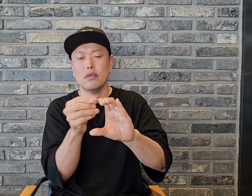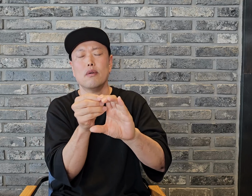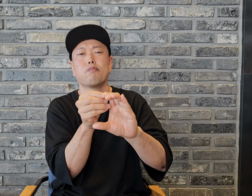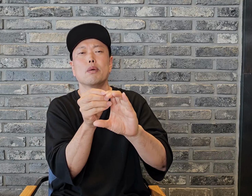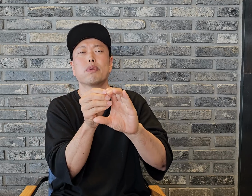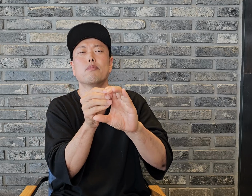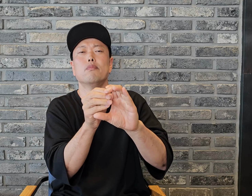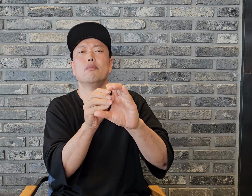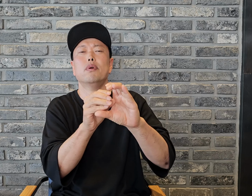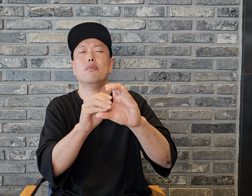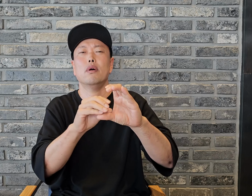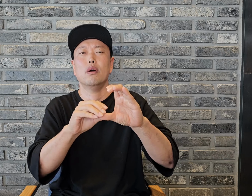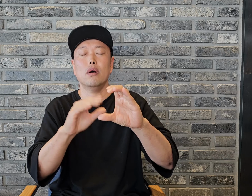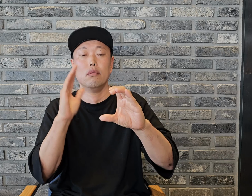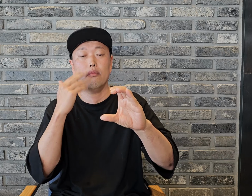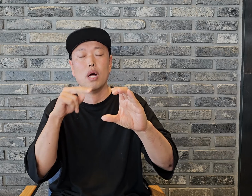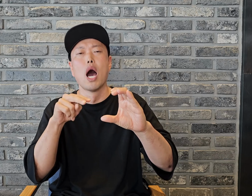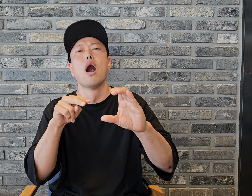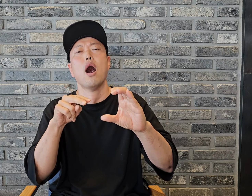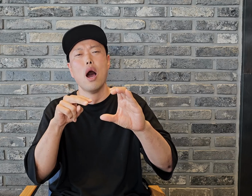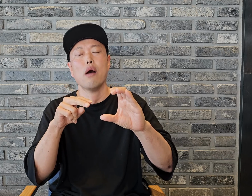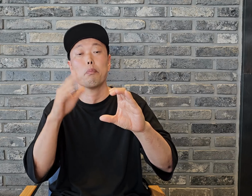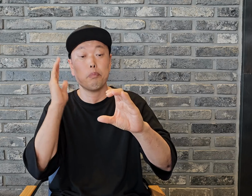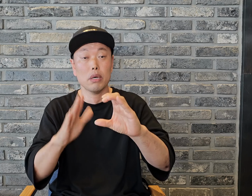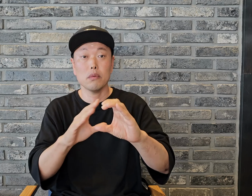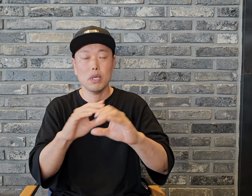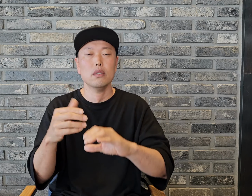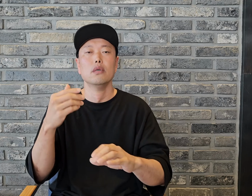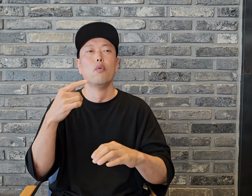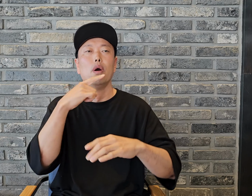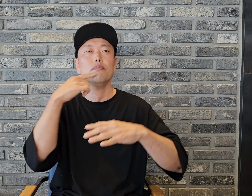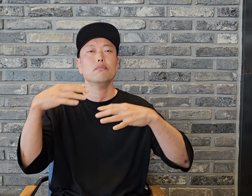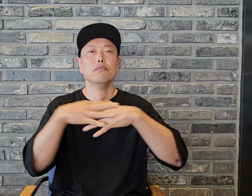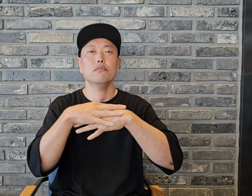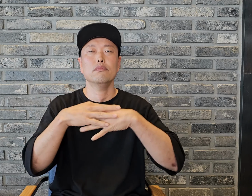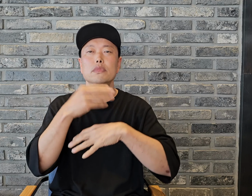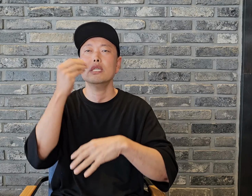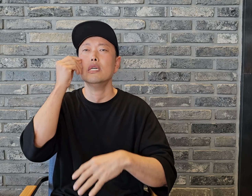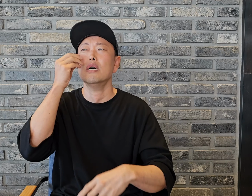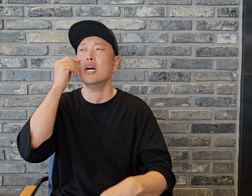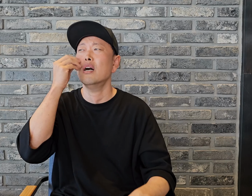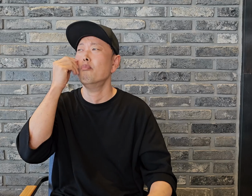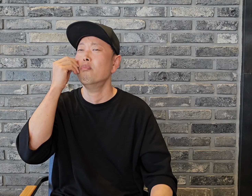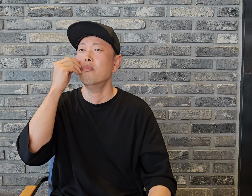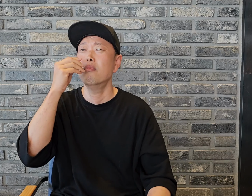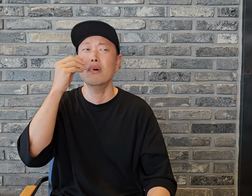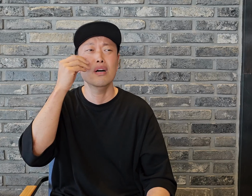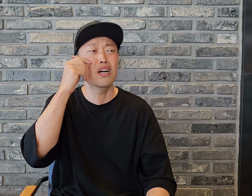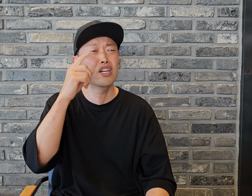등등을 이 표현을 통해 알 수 있는 거죠 혈관에 기름이라는 수어를 하나 더한다고 해서 충분히 표현이 될까요?